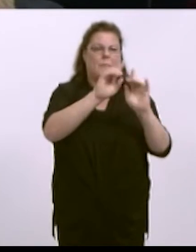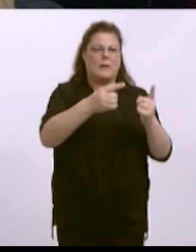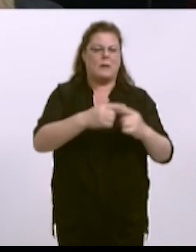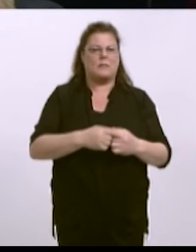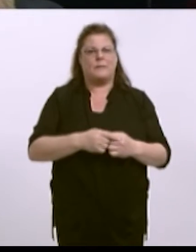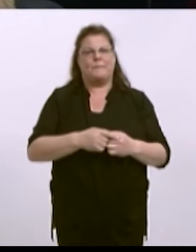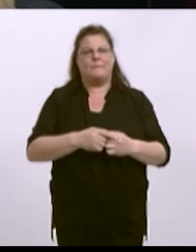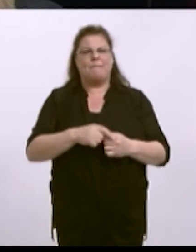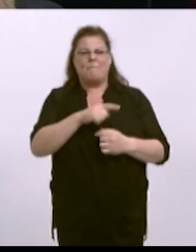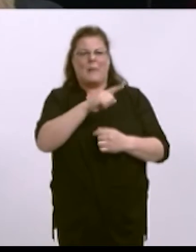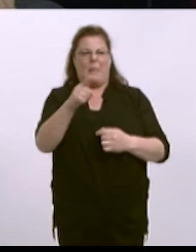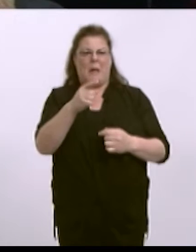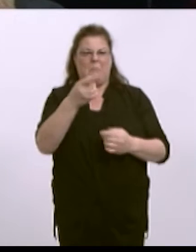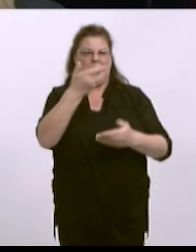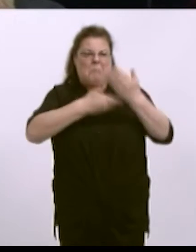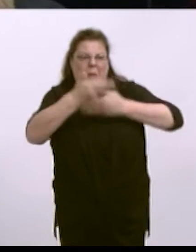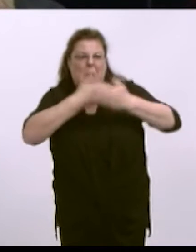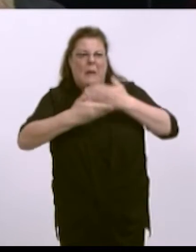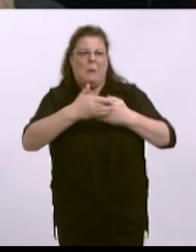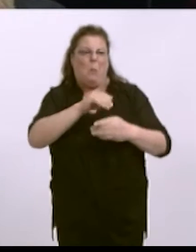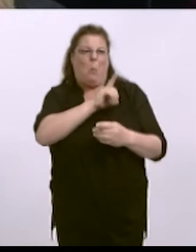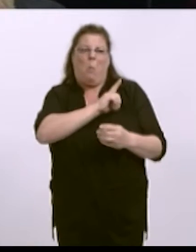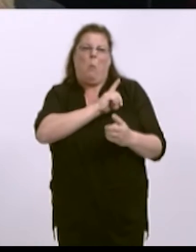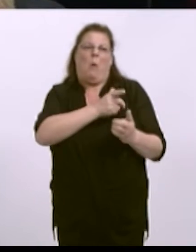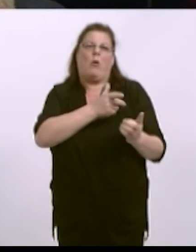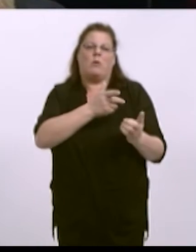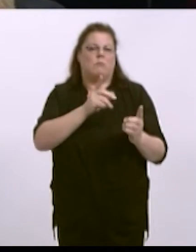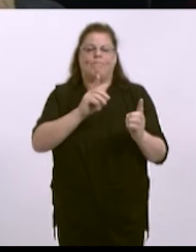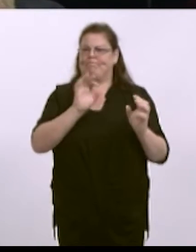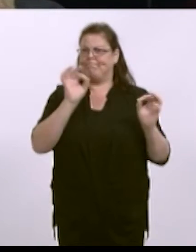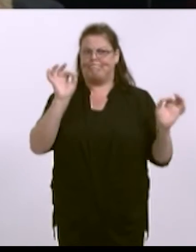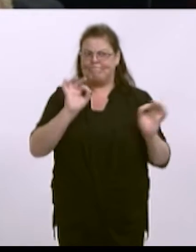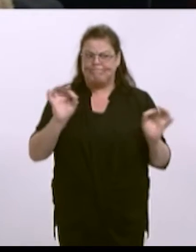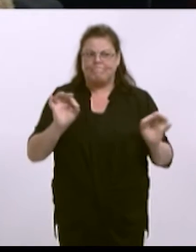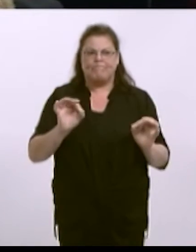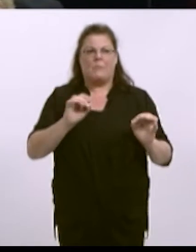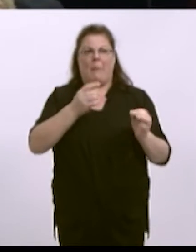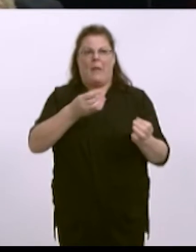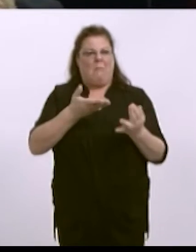o ran pam eu bod nhwín methu ‚ chael cysylltiad. A ydyír Prif Weinidog yn cytuno ‚ mi y